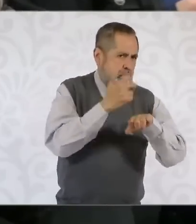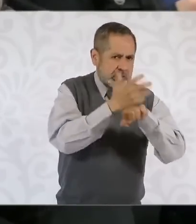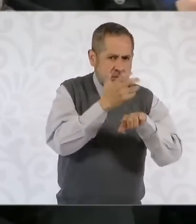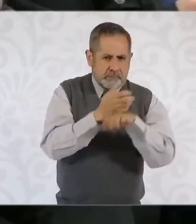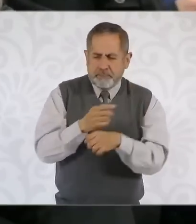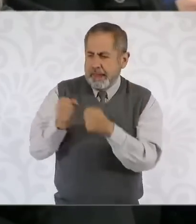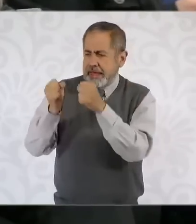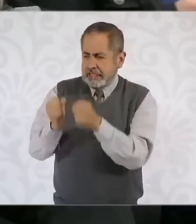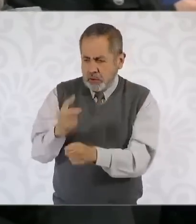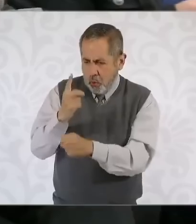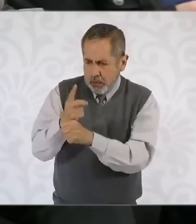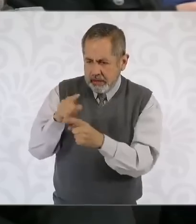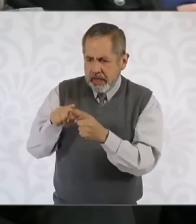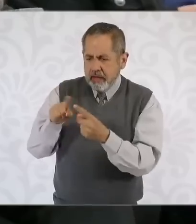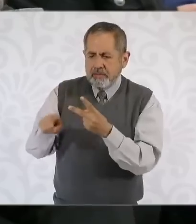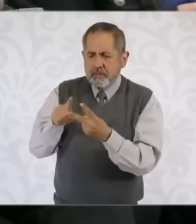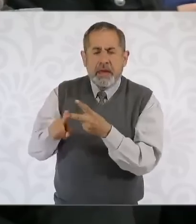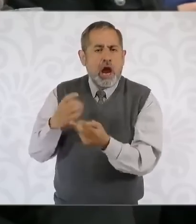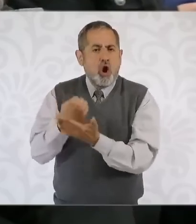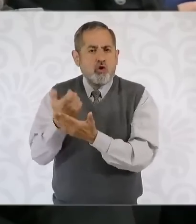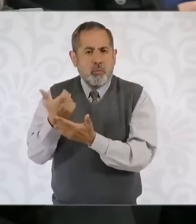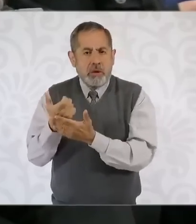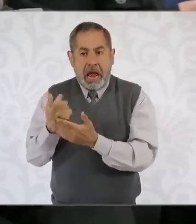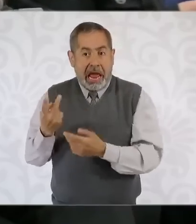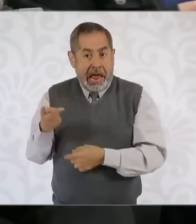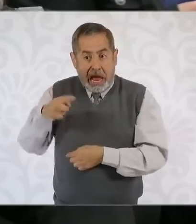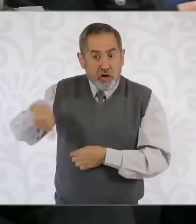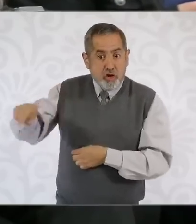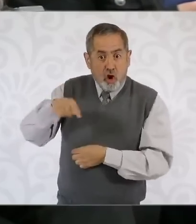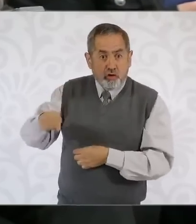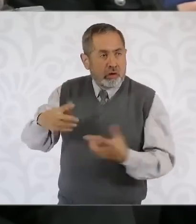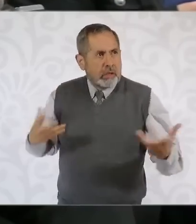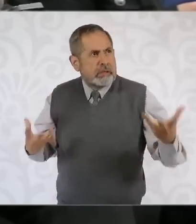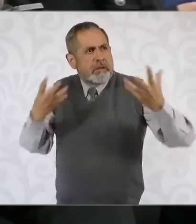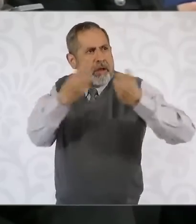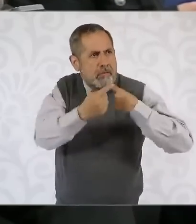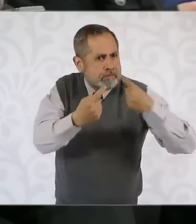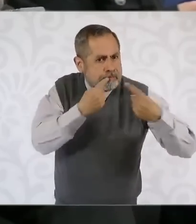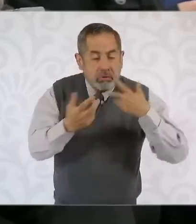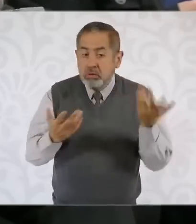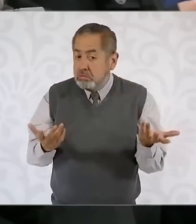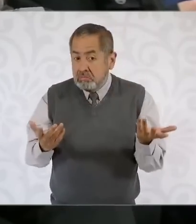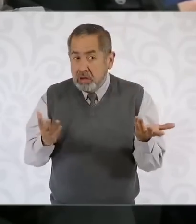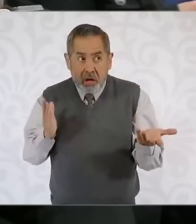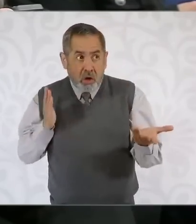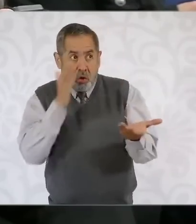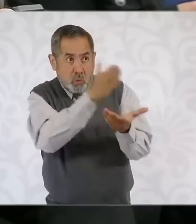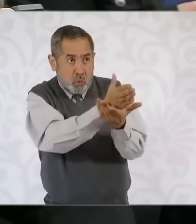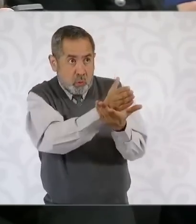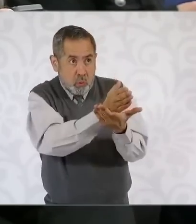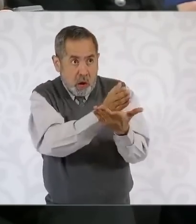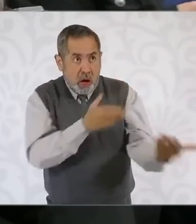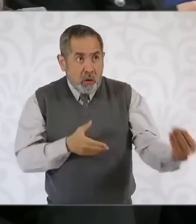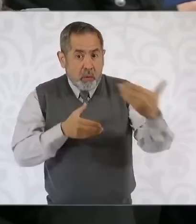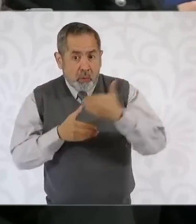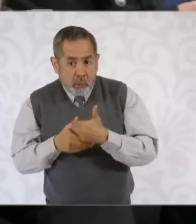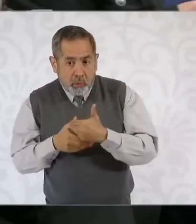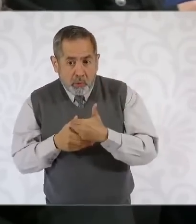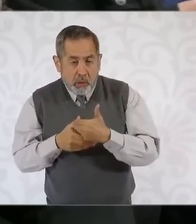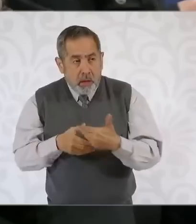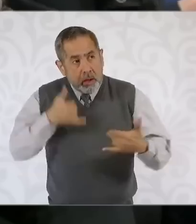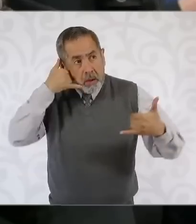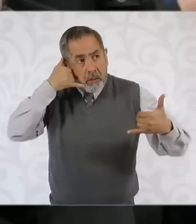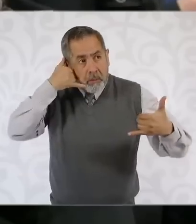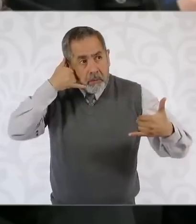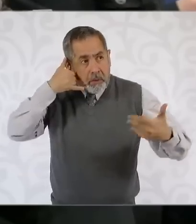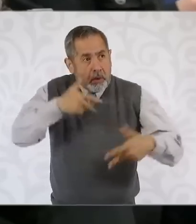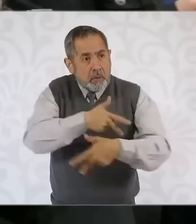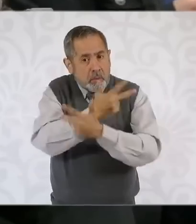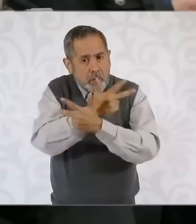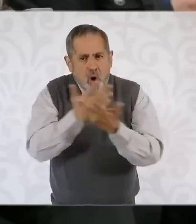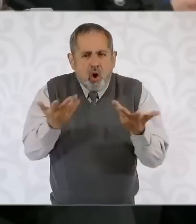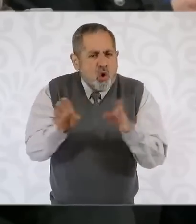y el de economía eh Son a visita recíproca eh llamadas a distancia Cómo se va a evaluar eh